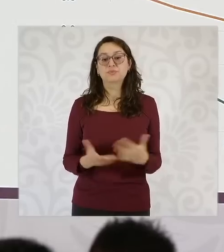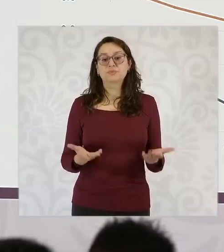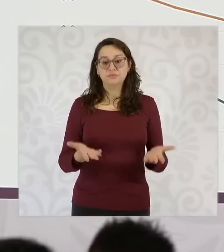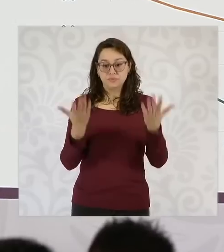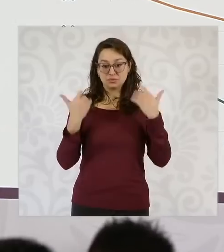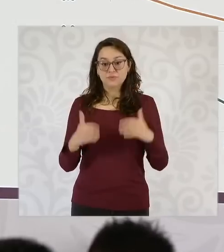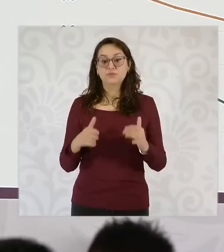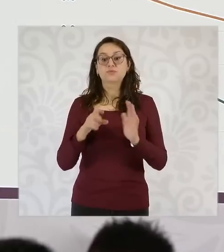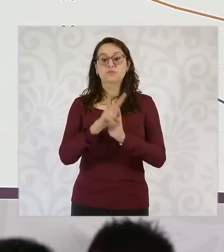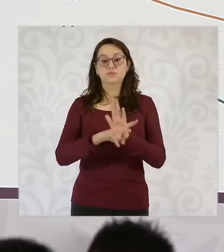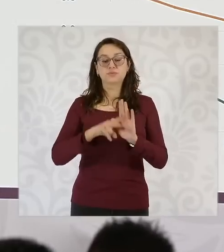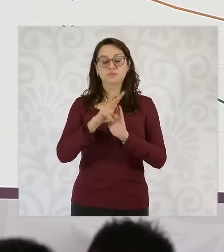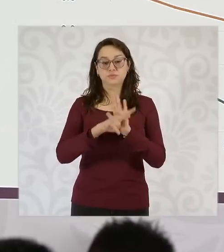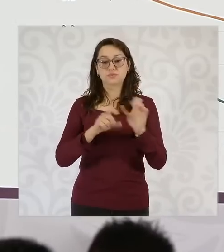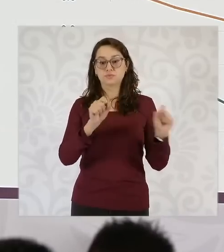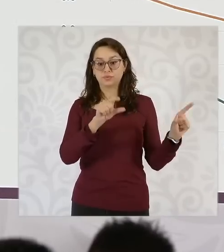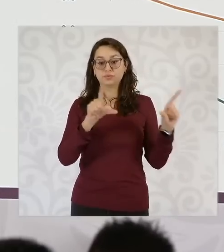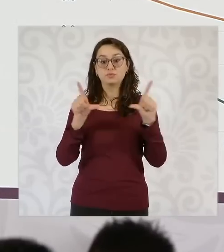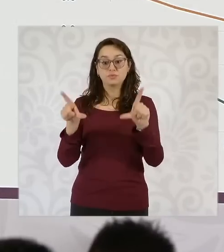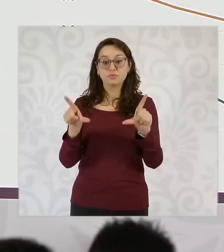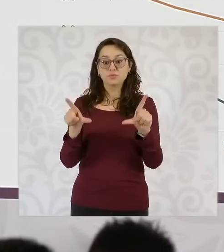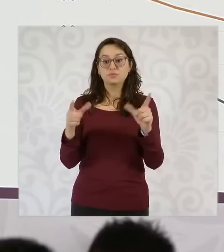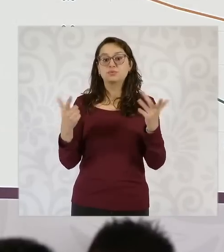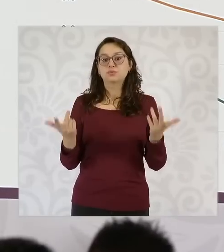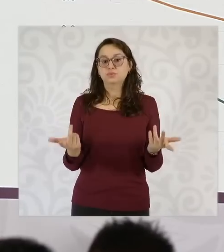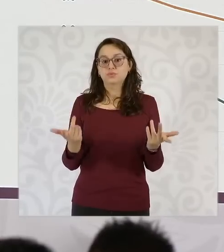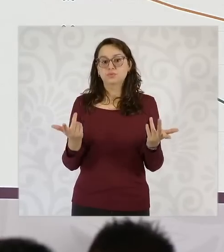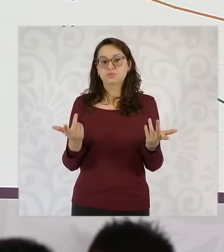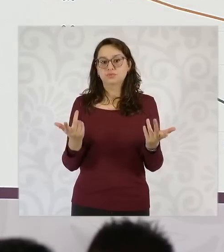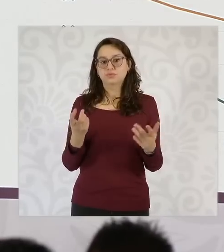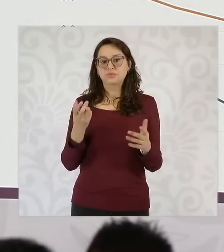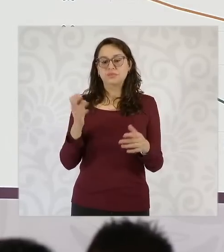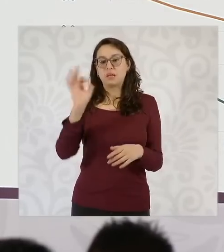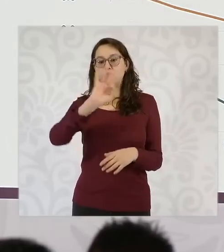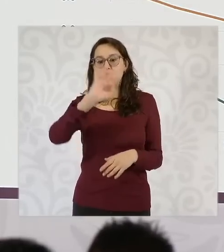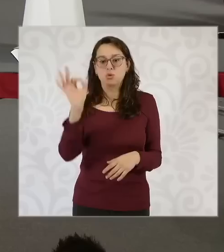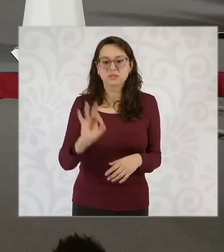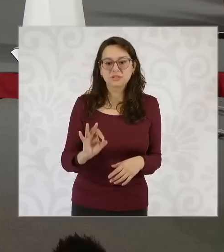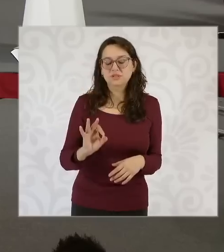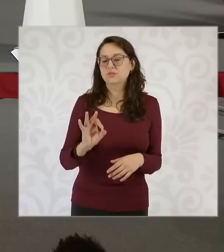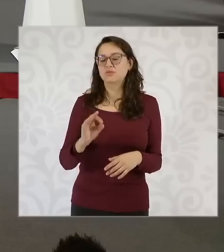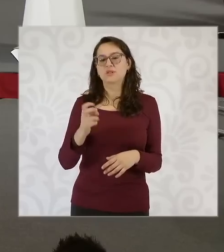señora presidenta para explicar por qué no nos gustan las tarifas primero es injusto